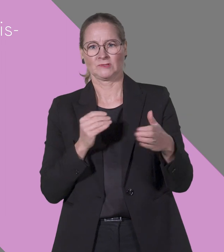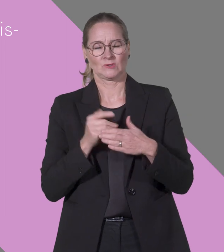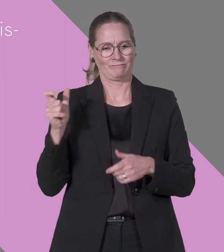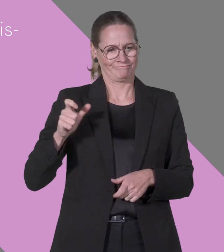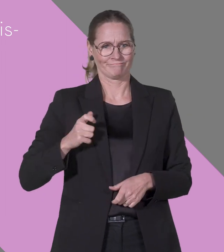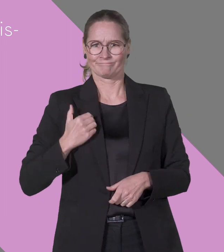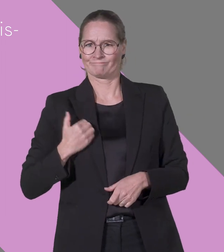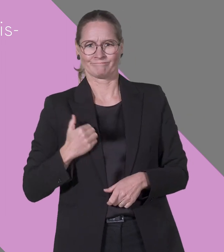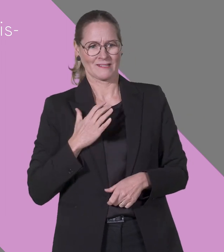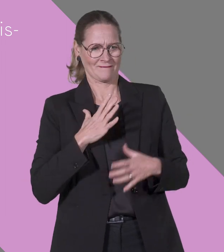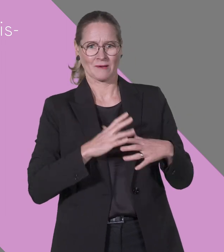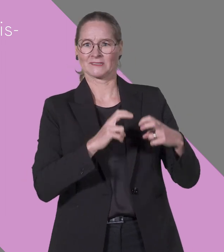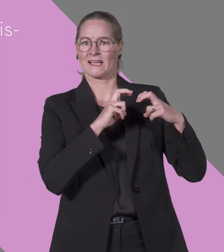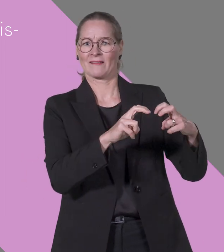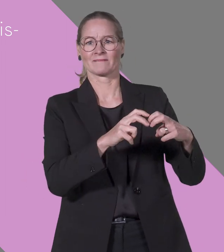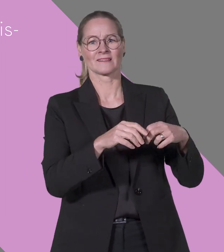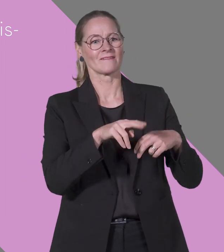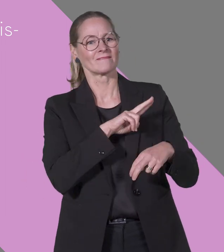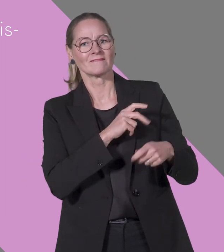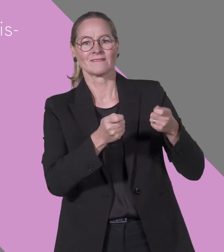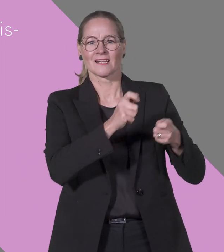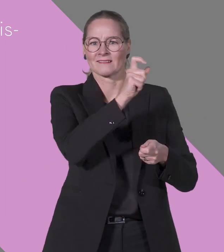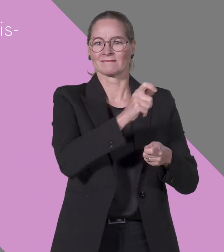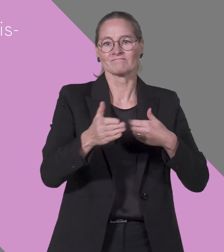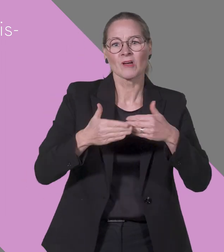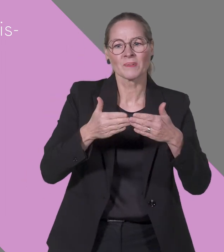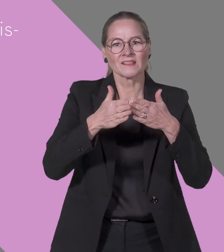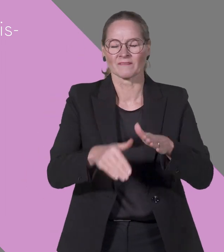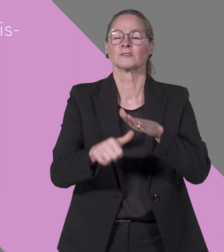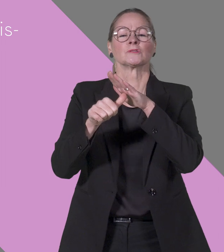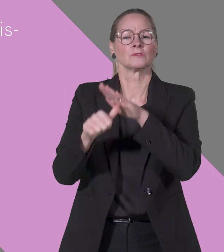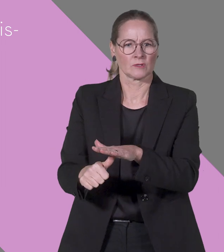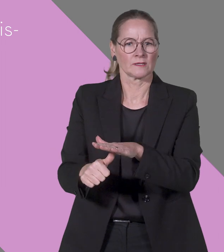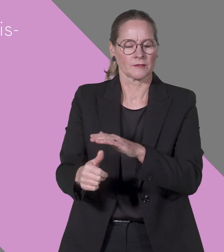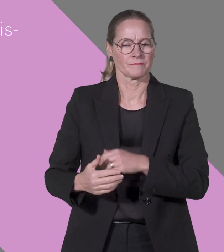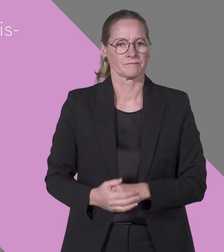sillä hän kokee vammaisneuvoston viranhaltijoiden toimintatavat syrjiviksi.